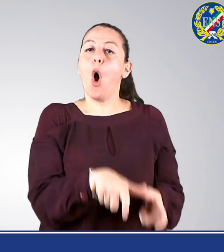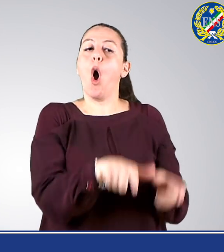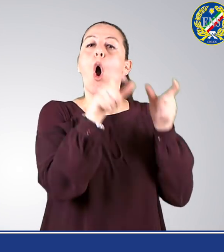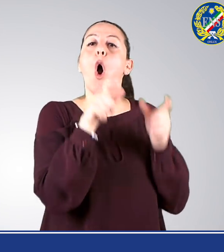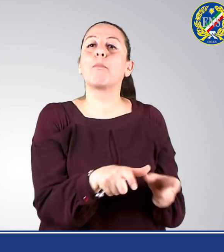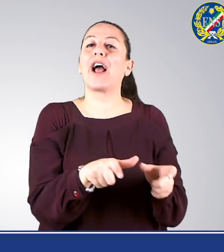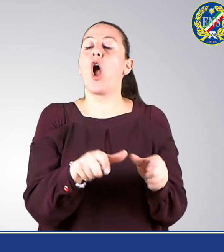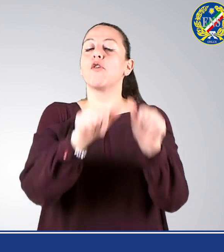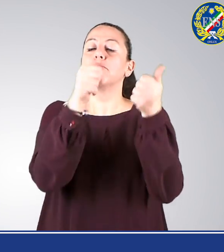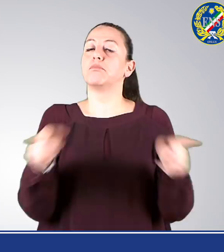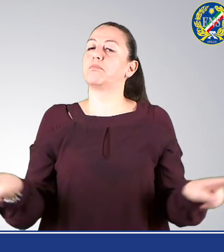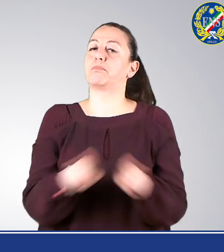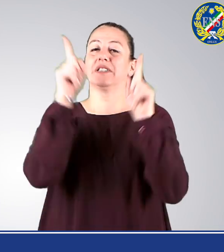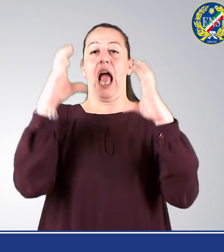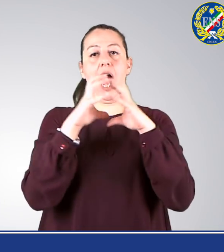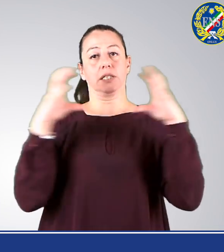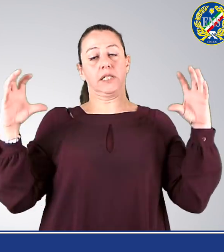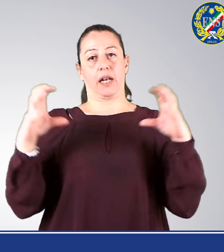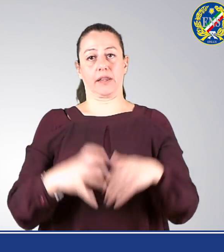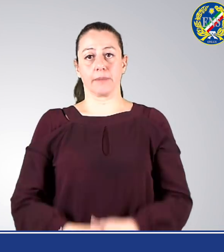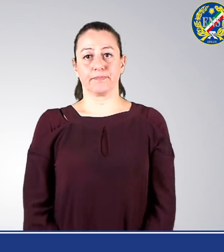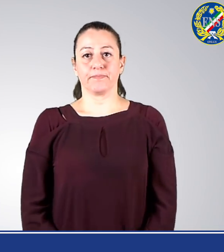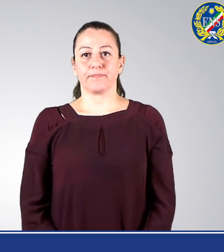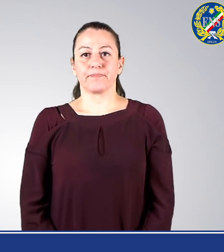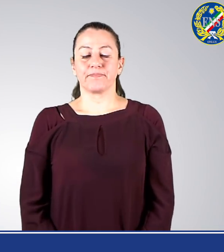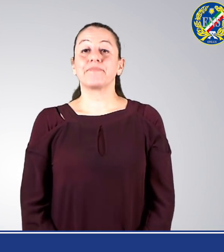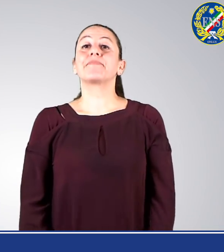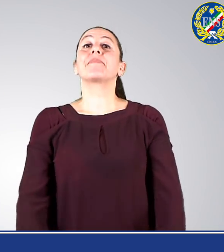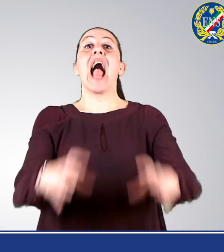anche loro se hanno 15 dipendenti hanno l'obbligo di assumere un disabile.